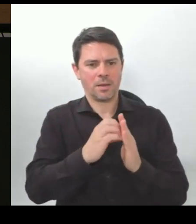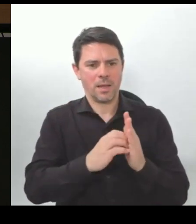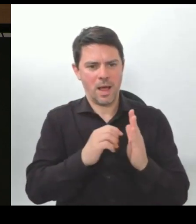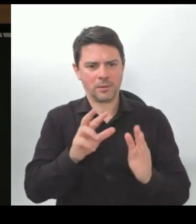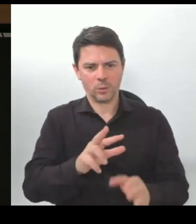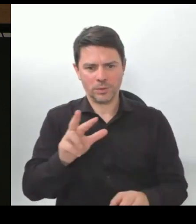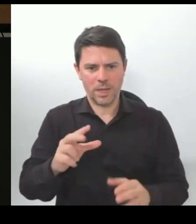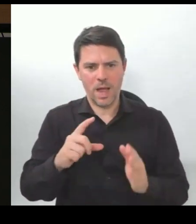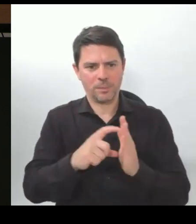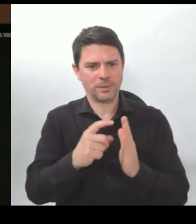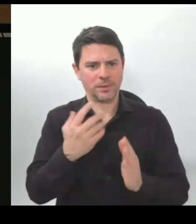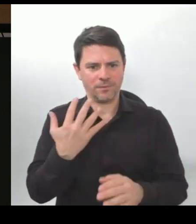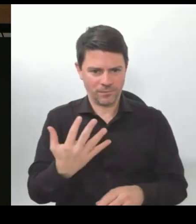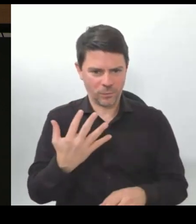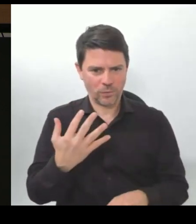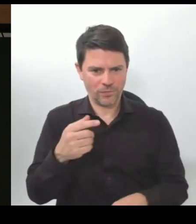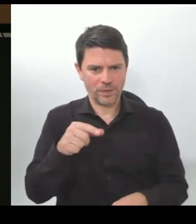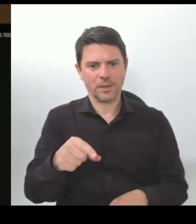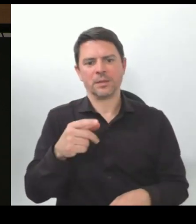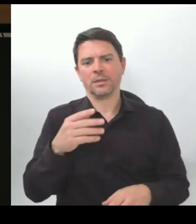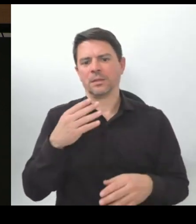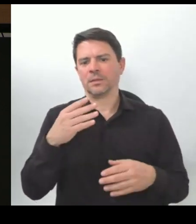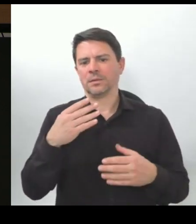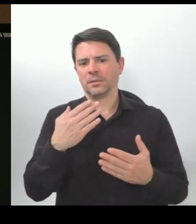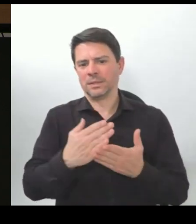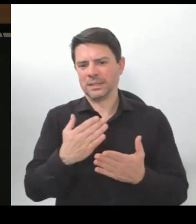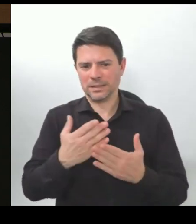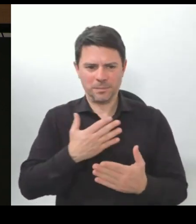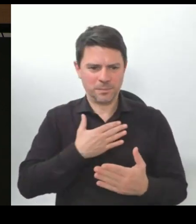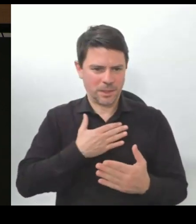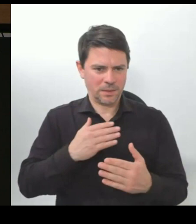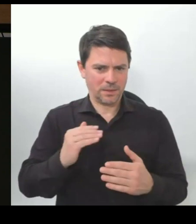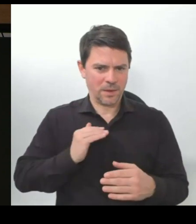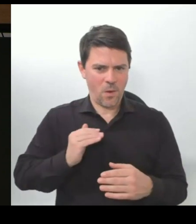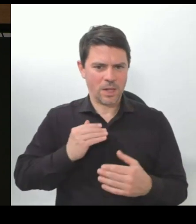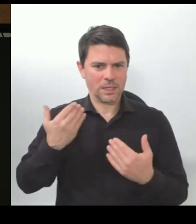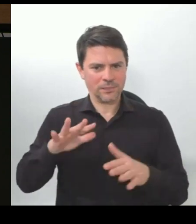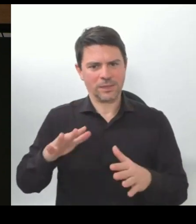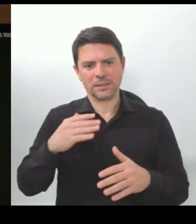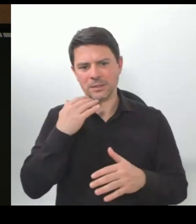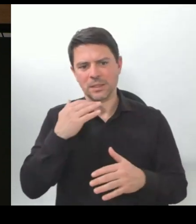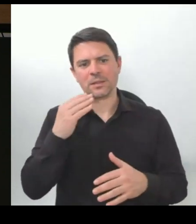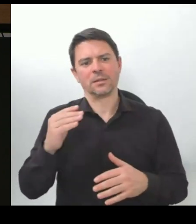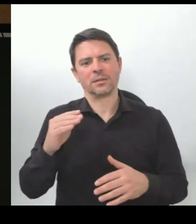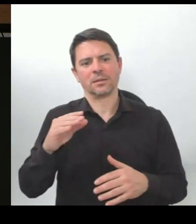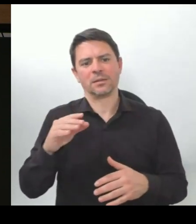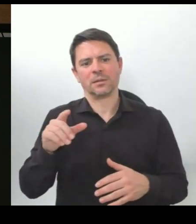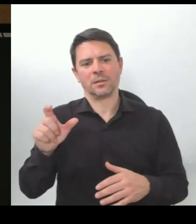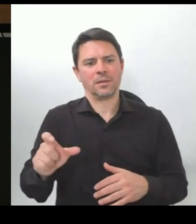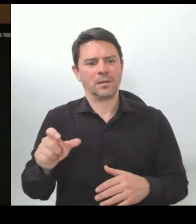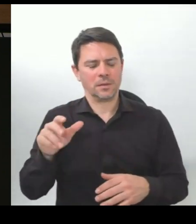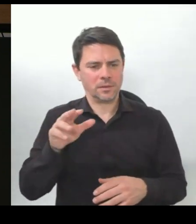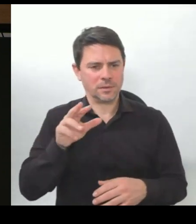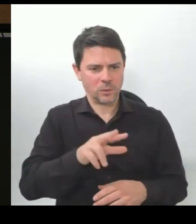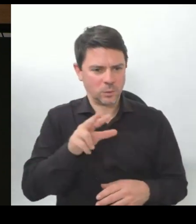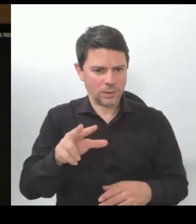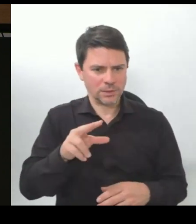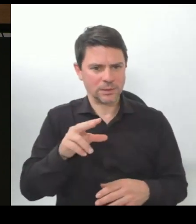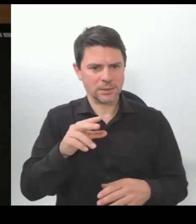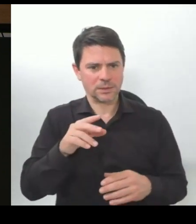Der Lehnsherr gibt Versorgung und Achtung und der Dienst und der Dienstmann gibt